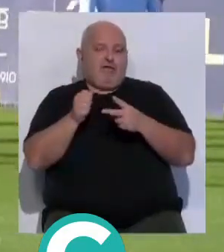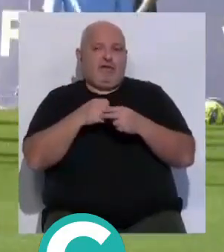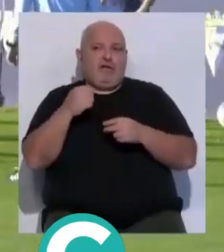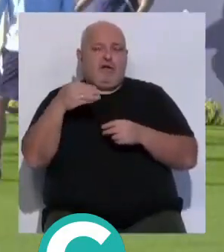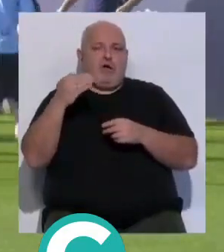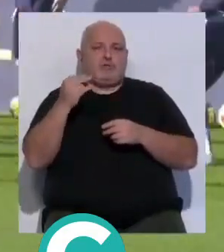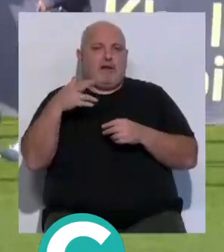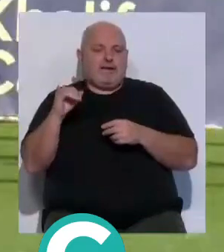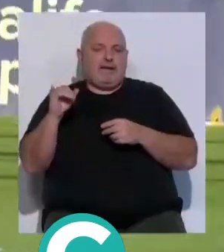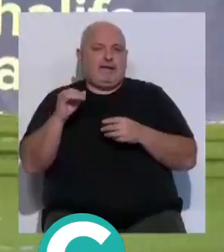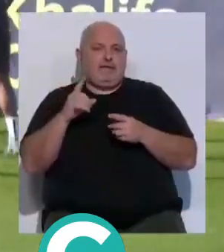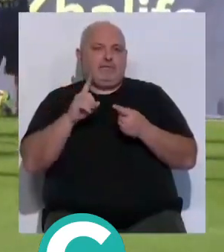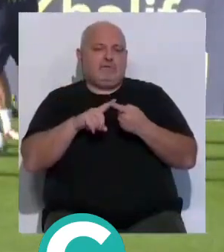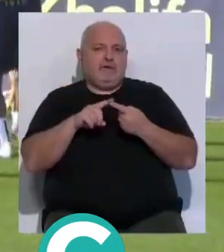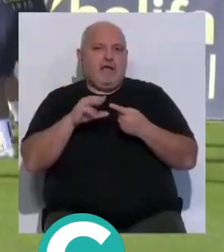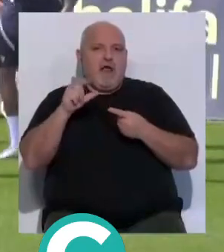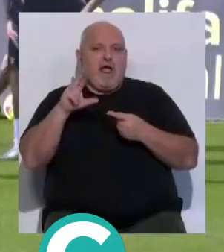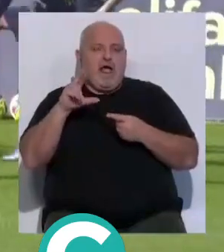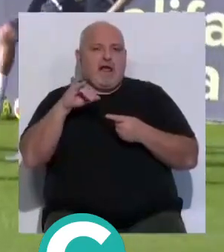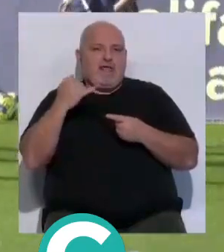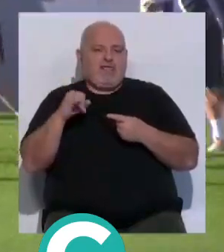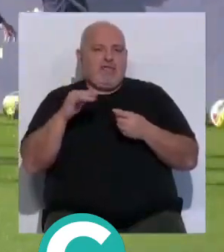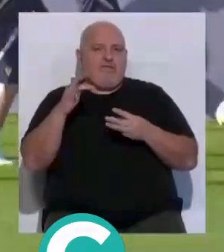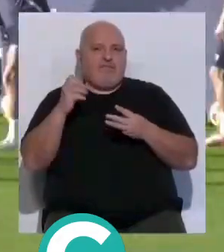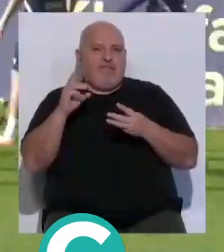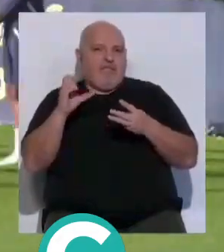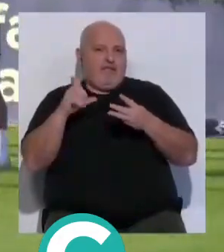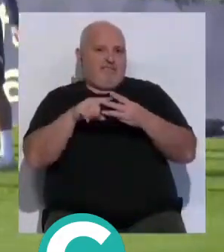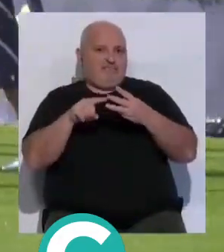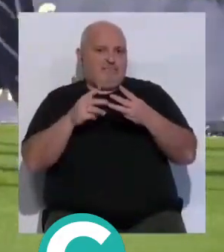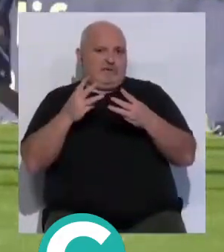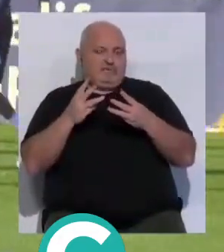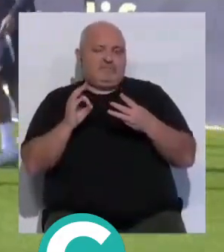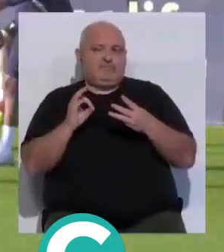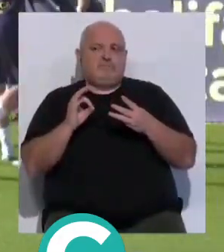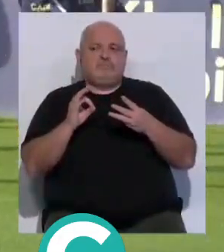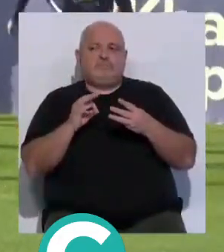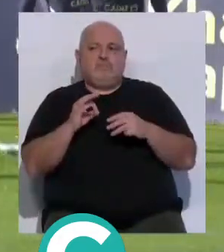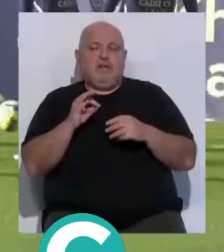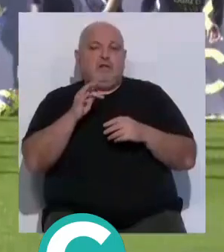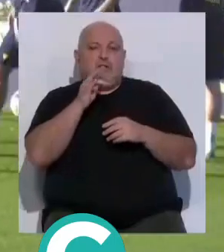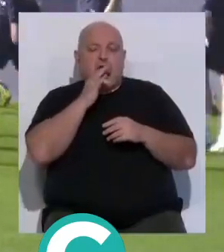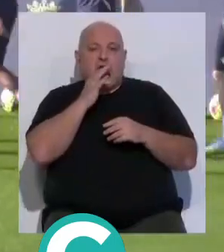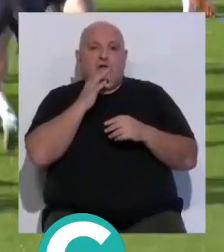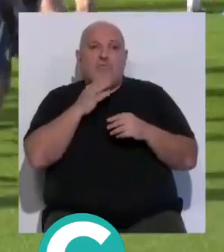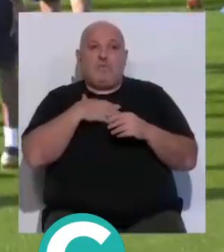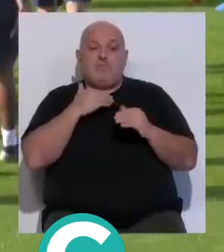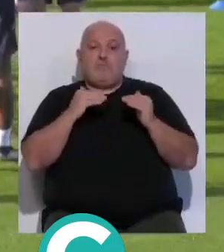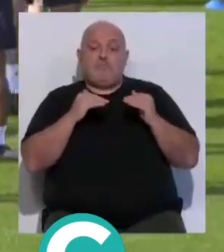Mari y con Rubén Alcaraz junto Fede San emeterio y también En algunos momentos podría jugar en